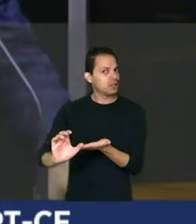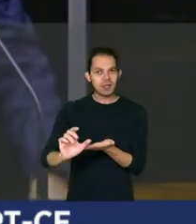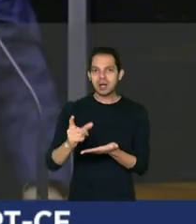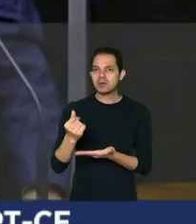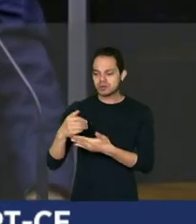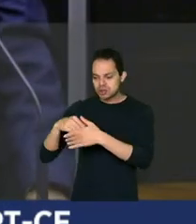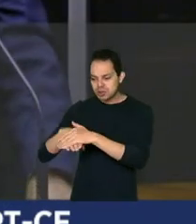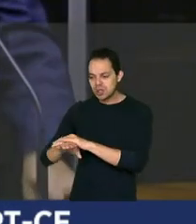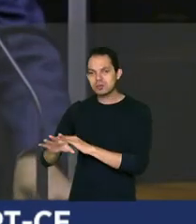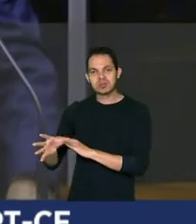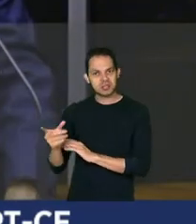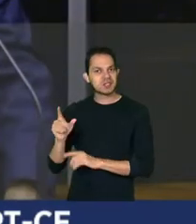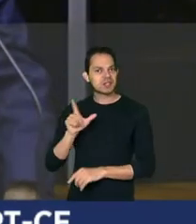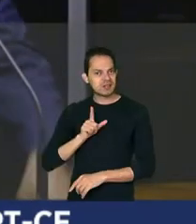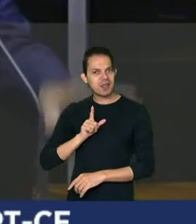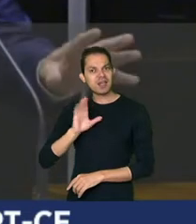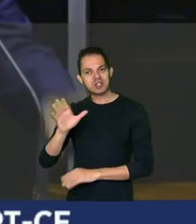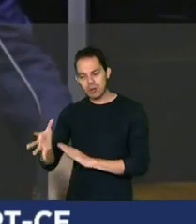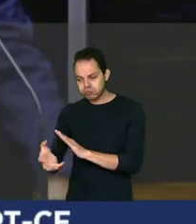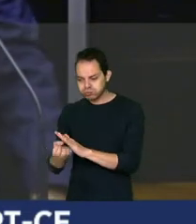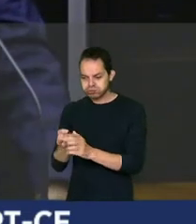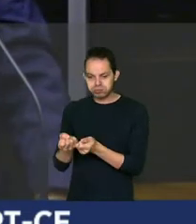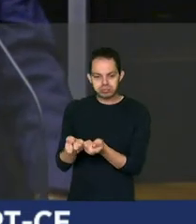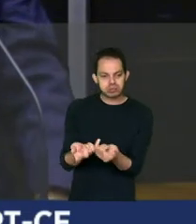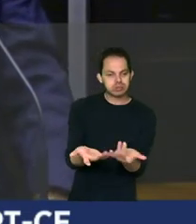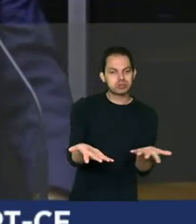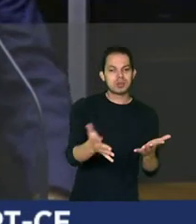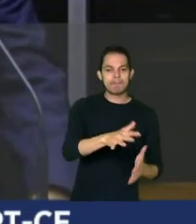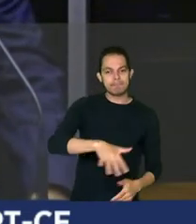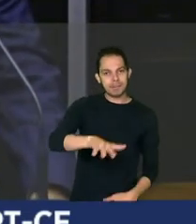DE NADA, É APENAS REDIRECIONANDO AQUELES RECURSOS QUE JÁ ESTÃO PREVISTOS NO ORÇAMENTO GERAL